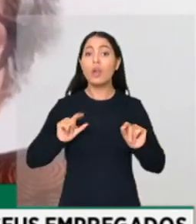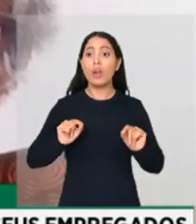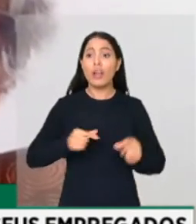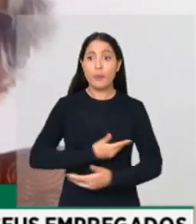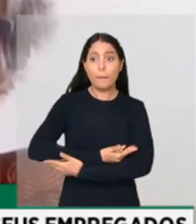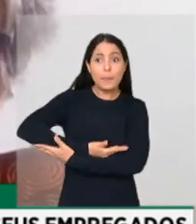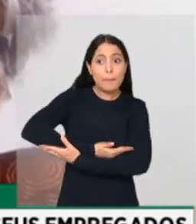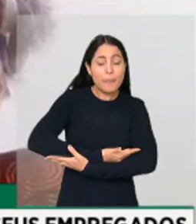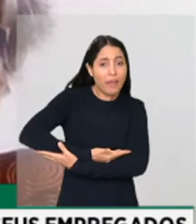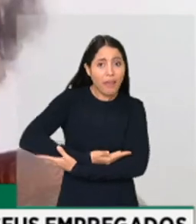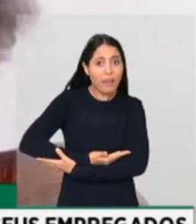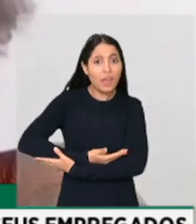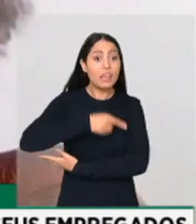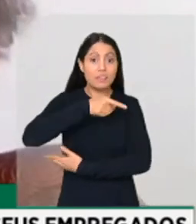E FORAM VÍTIMAS DE UMA RETOMADA MUITO VIOLENTA, ATÉ